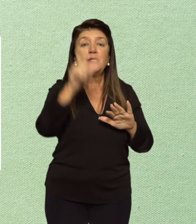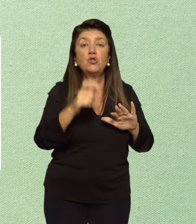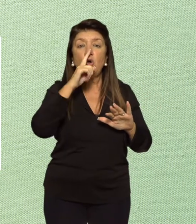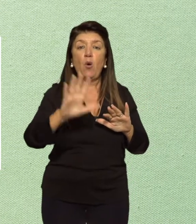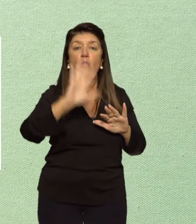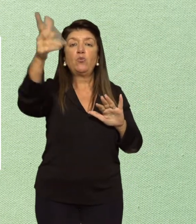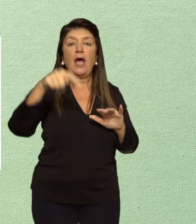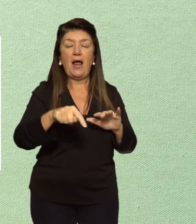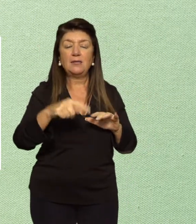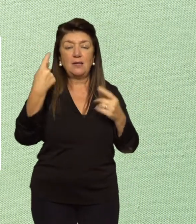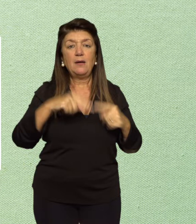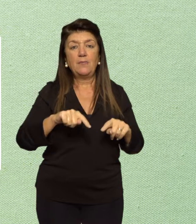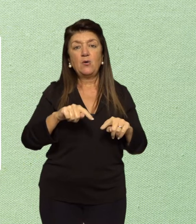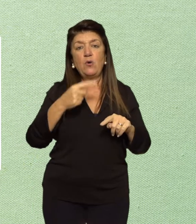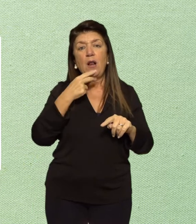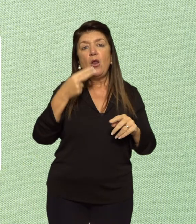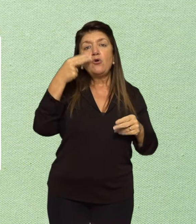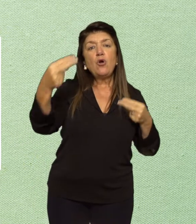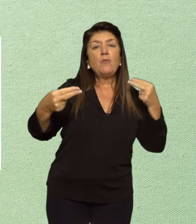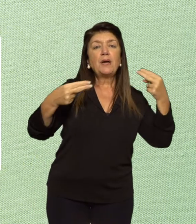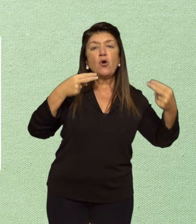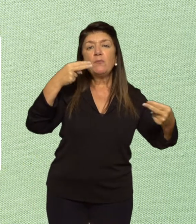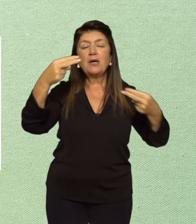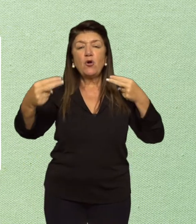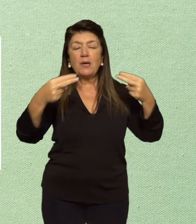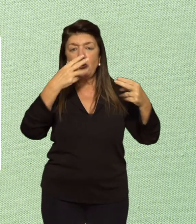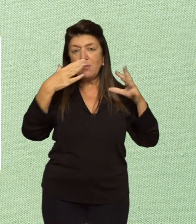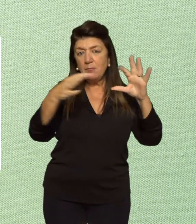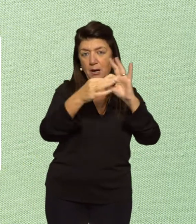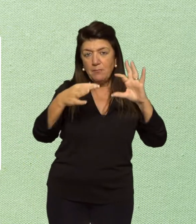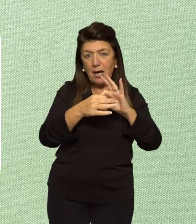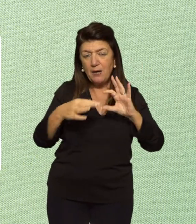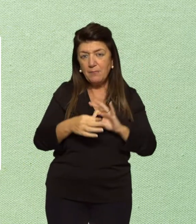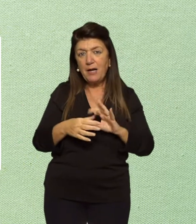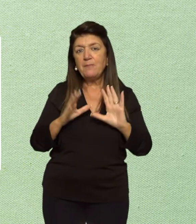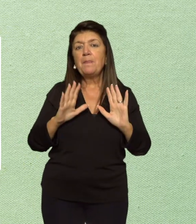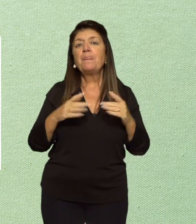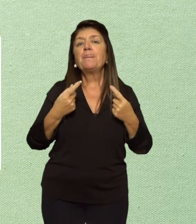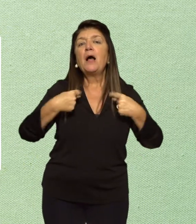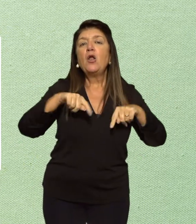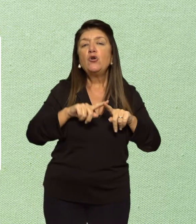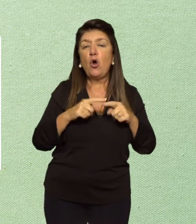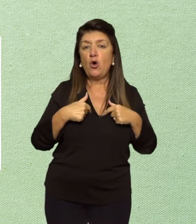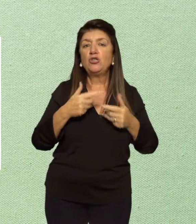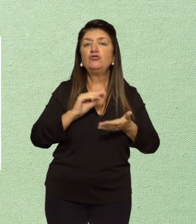cui vengono chiamate le persone, a quello che poi si può fare, ma oltre a noi, appunto c'è Marta che